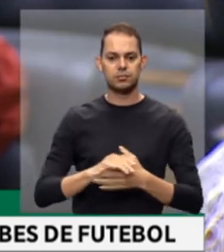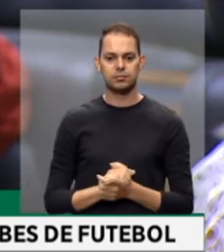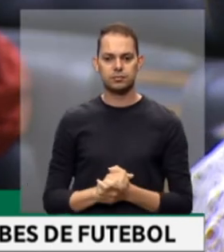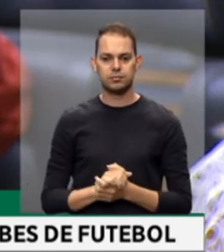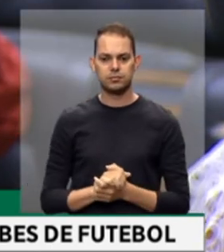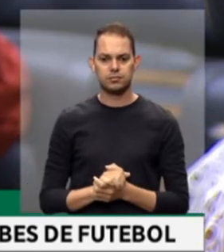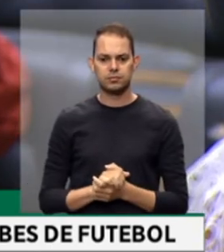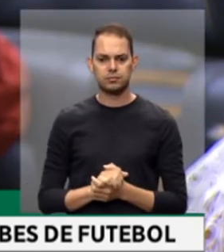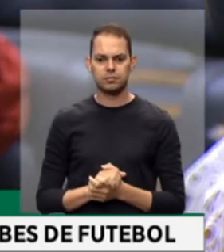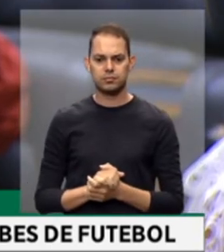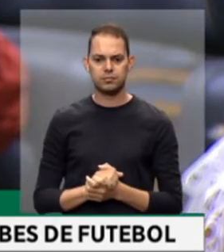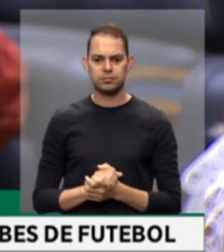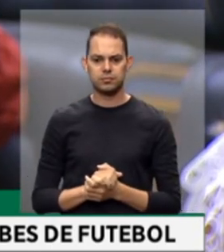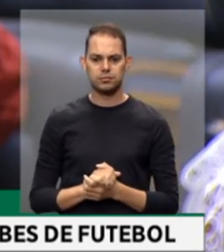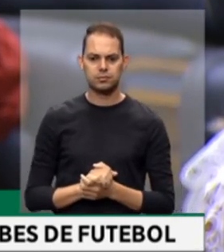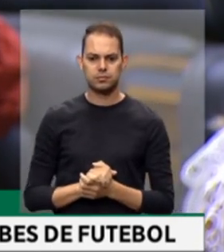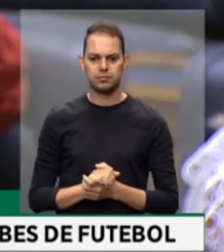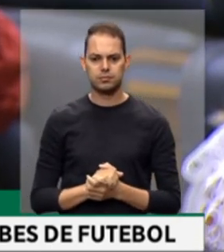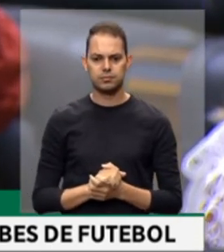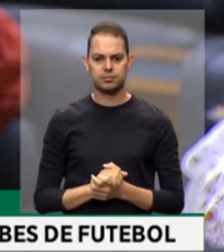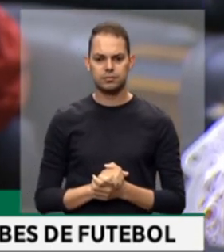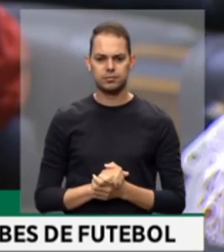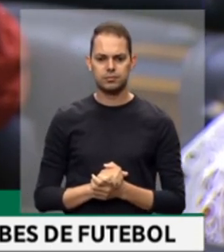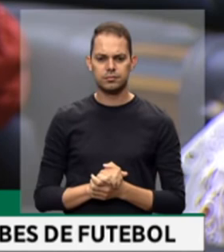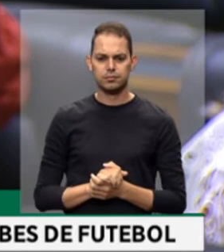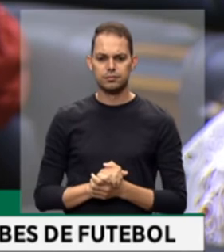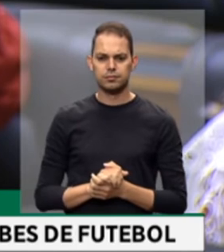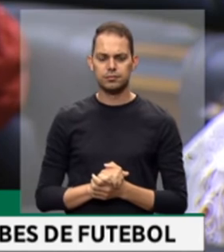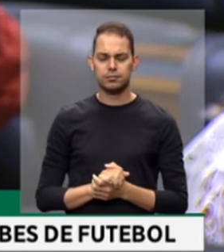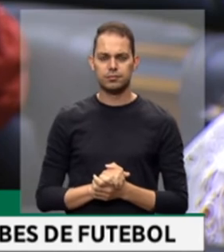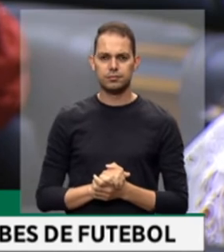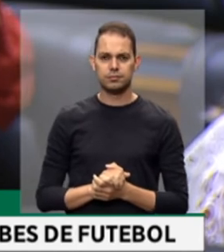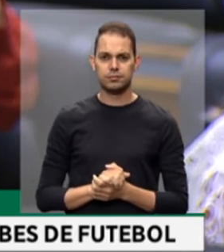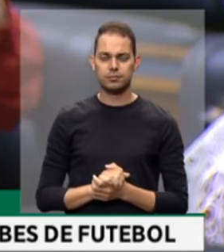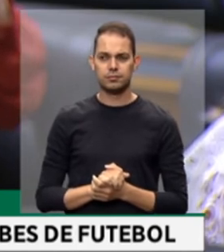PALAVRA O DEPUTADO EDMILSON JANSEN PELO TEMPO DE LIDERANÇ A. -- [DEPUTADO]: PELA ORDEM. EU TENHO CERTEZA QUE O DEPUTADO EDMILSON ESTÁ MUITO